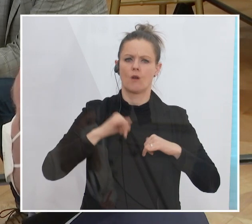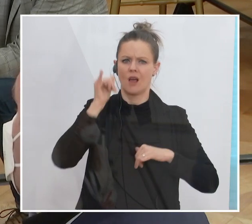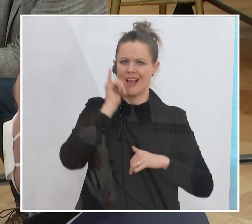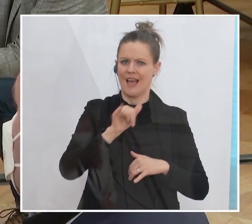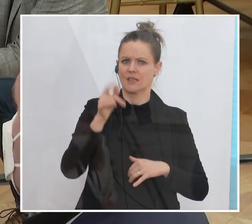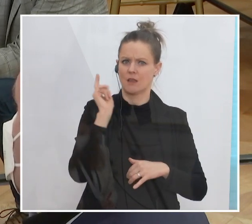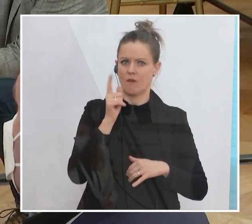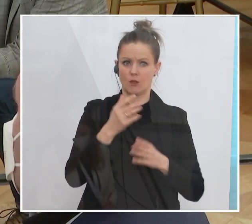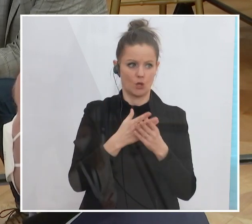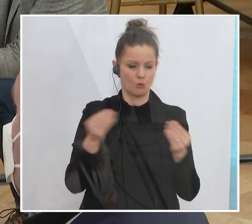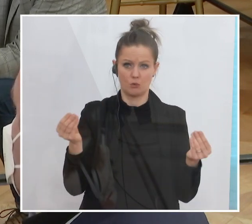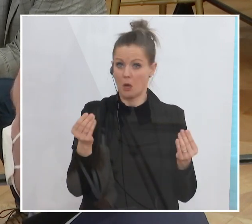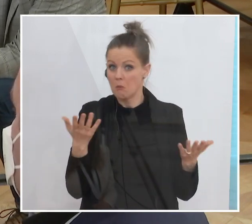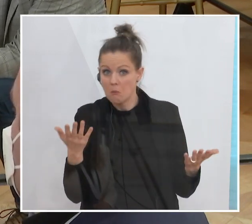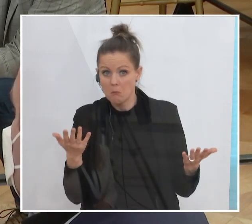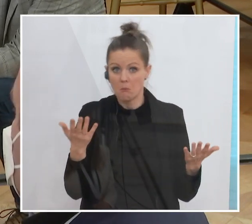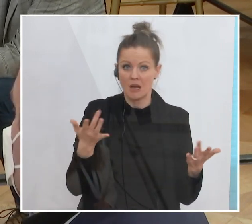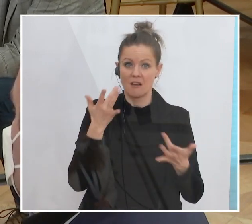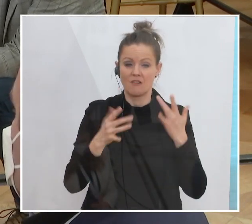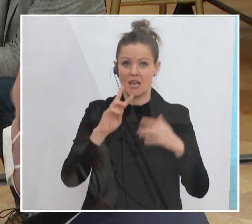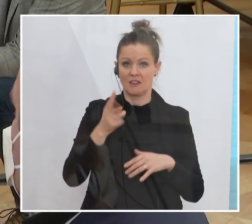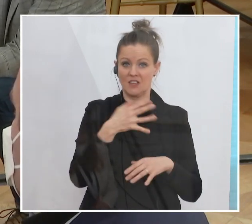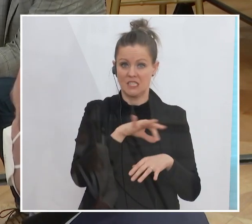kann mir das jemand sagen, vielleicht der Vizekanzler? Ja das war´s eigentlich eh schon mal.